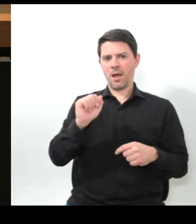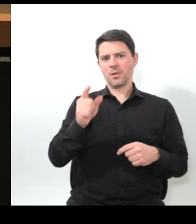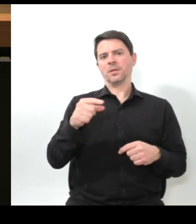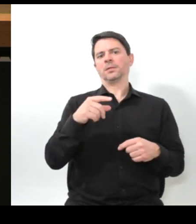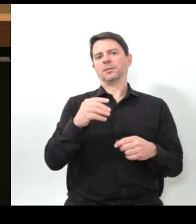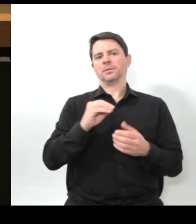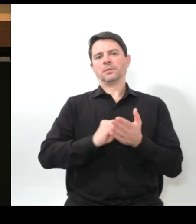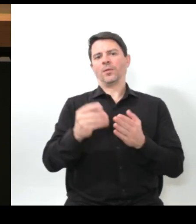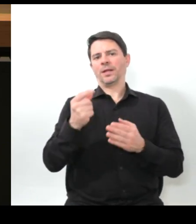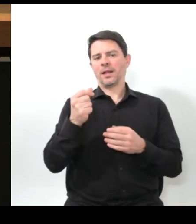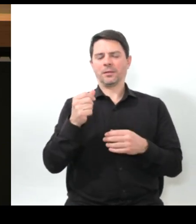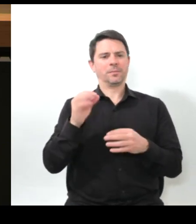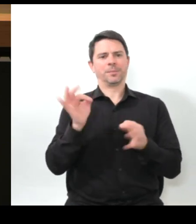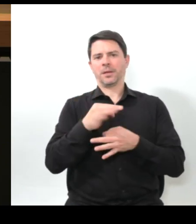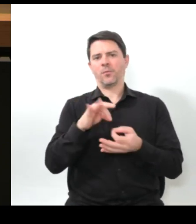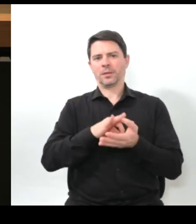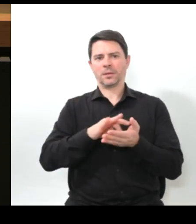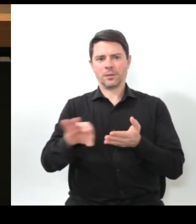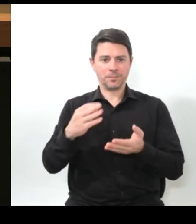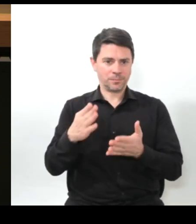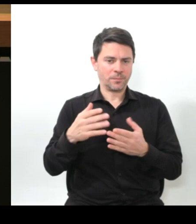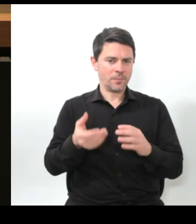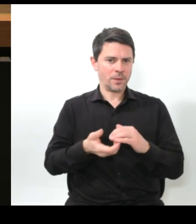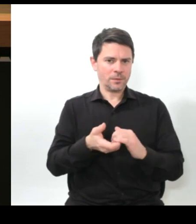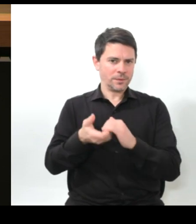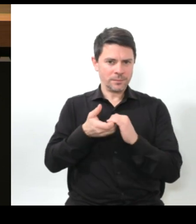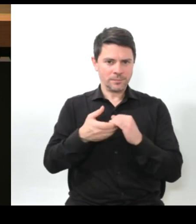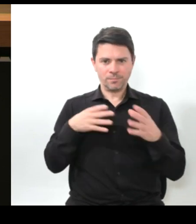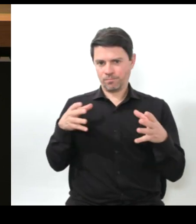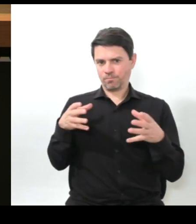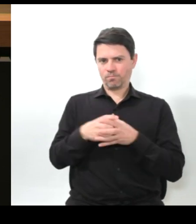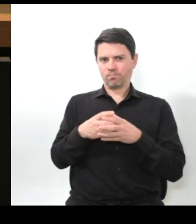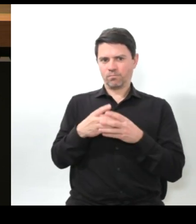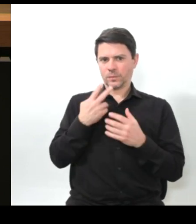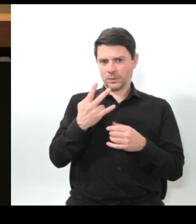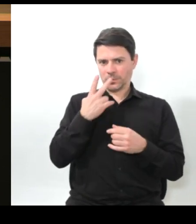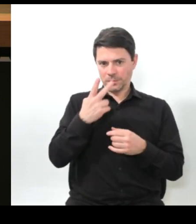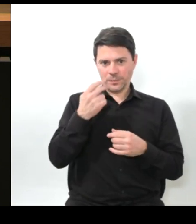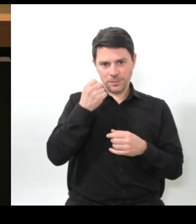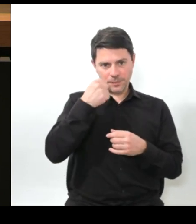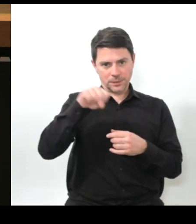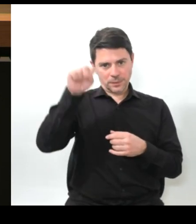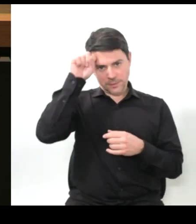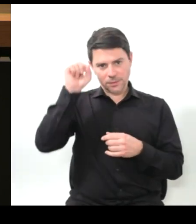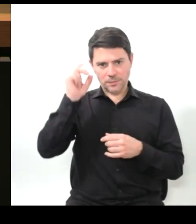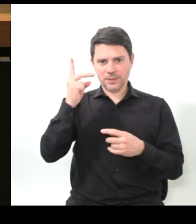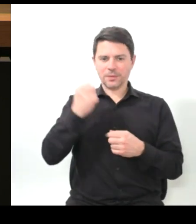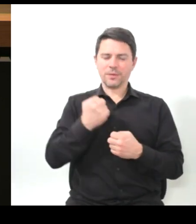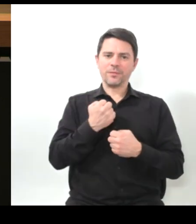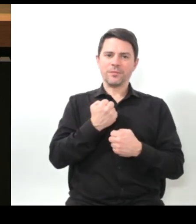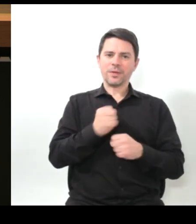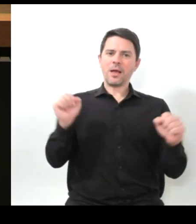Klatschens und das ist dringend erforderlich, und zwar für uns alle, denn im Gesundheitswesen fehlen an allen Ecken und Enden Fachkräfte.